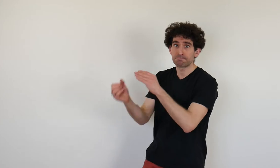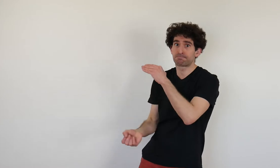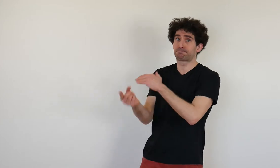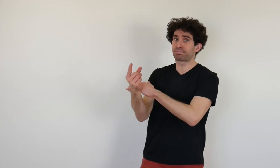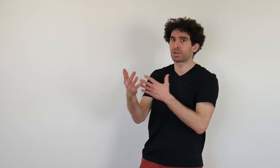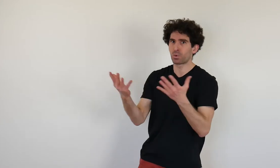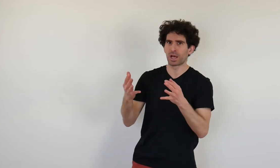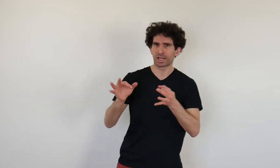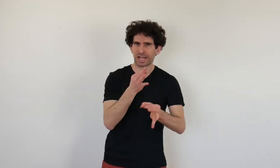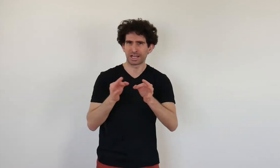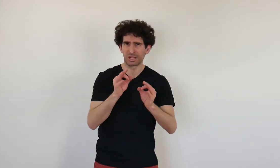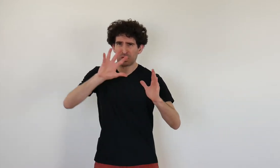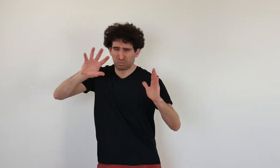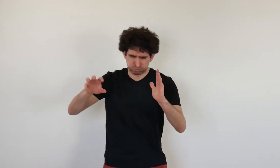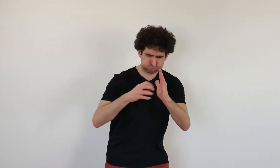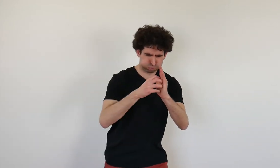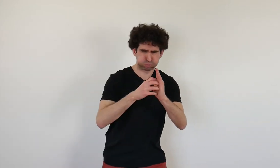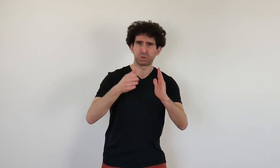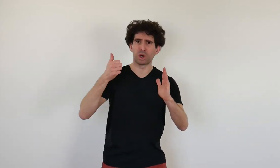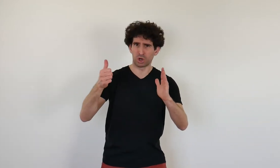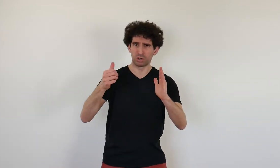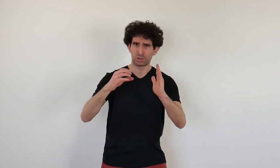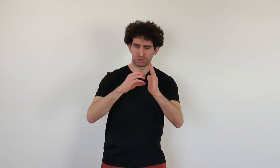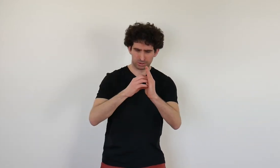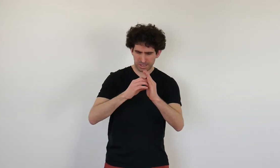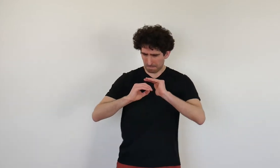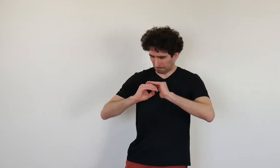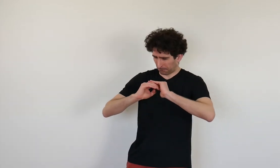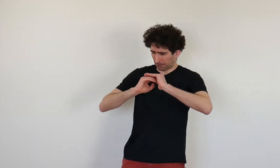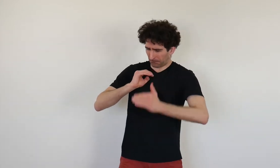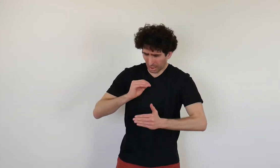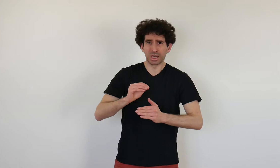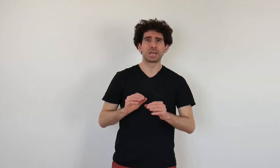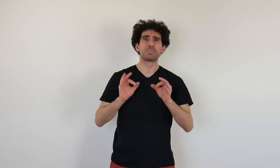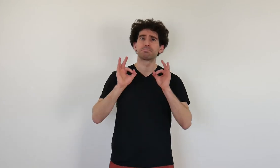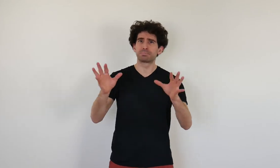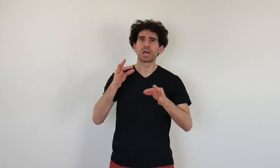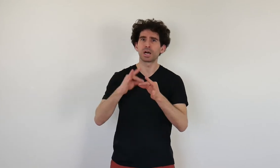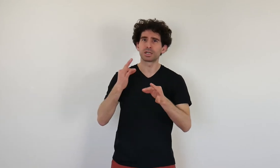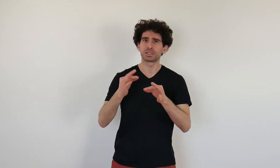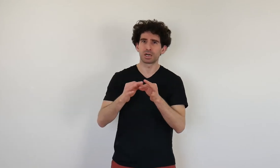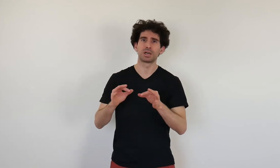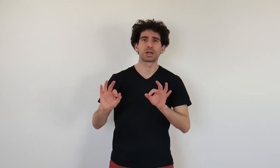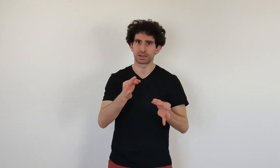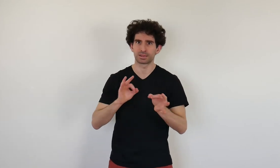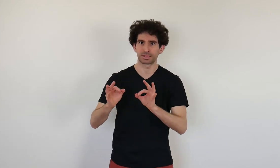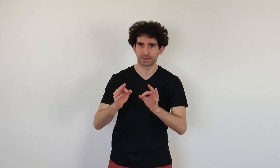La particularité est que les graines sont rassemblées en un endroit et que le noyau est lisse comme les graines de raisins.